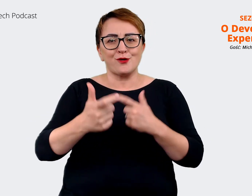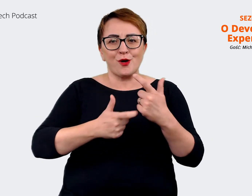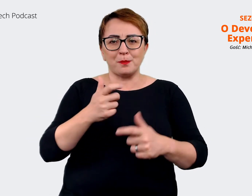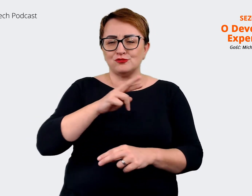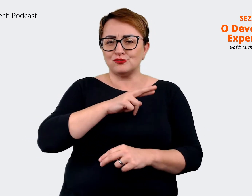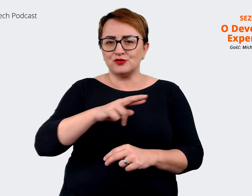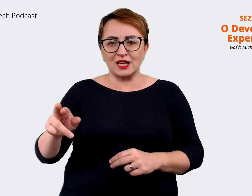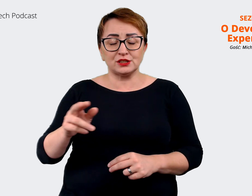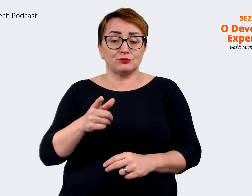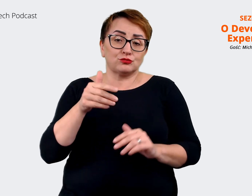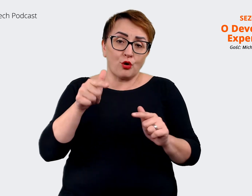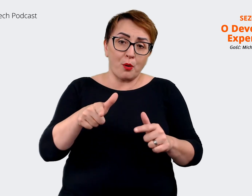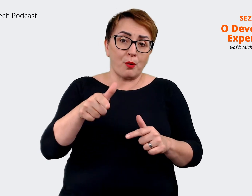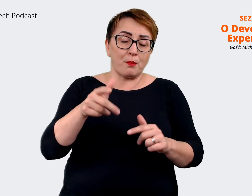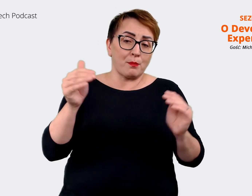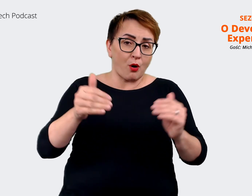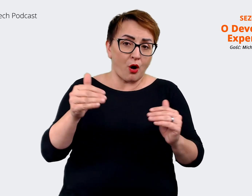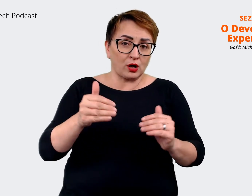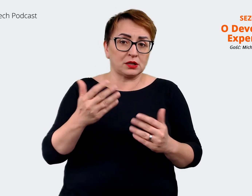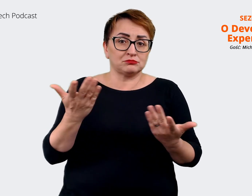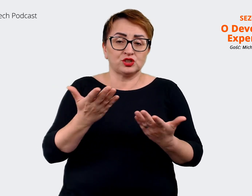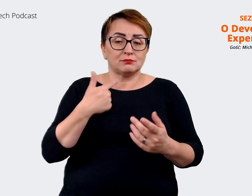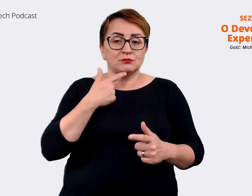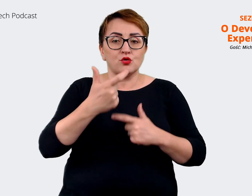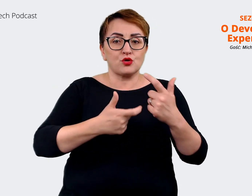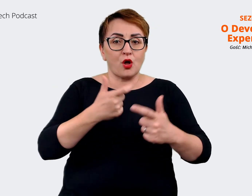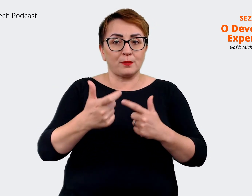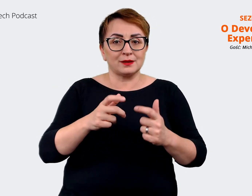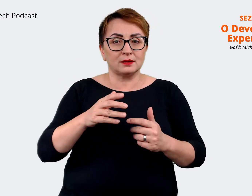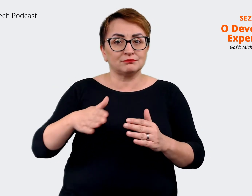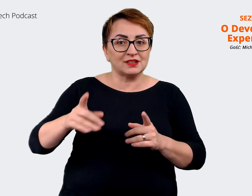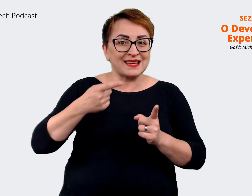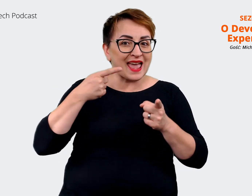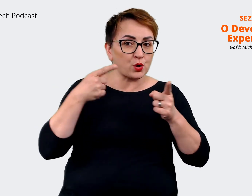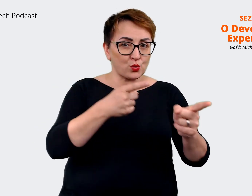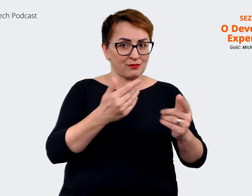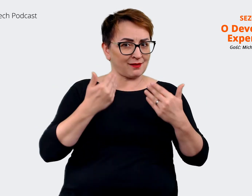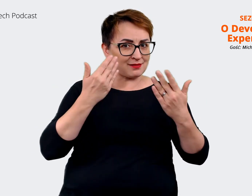mogą gdzieś wyznaczać ten trend na rynku, bo Allegro w sumie też parę produktów ma